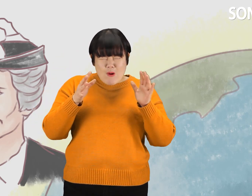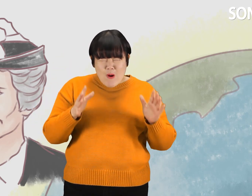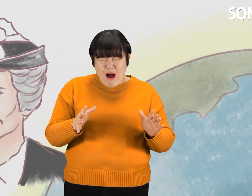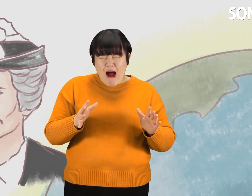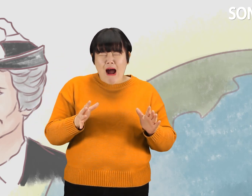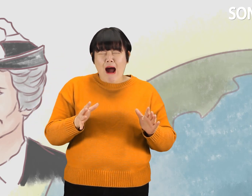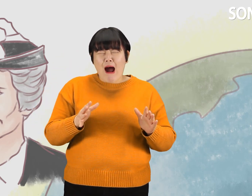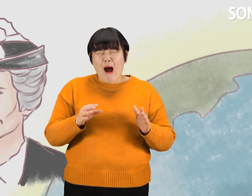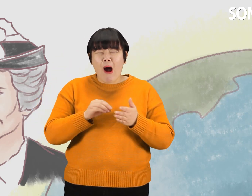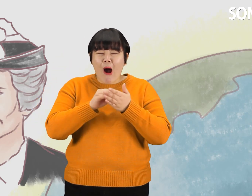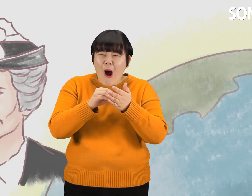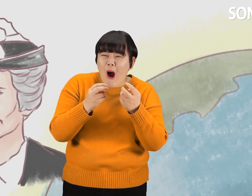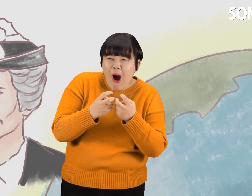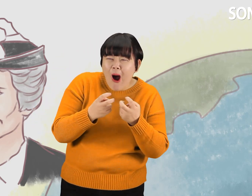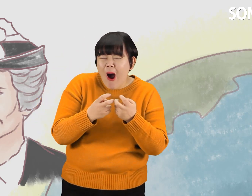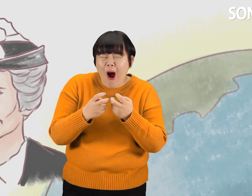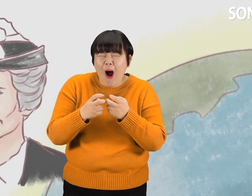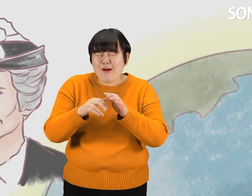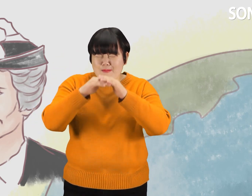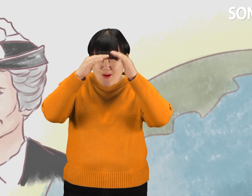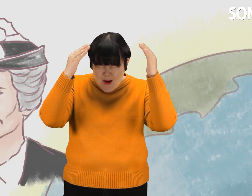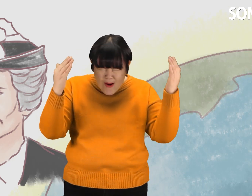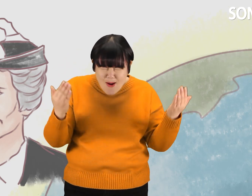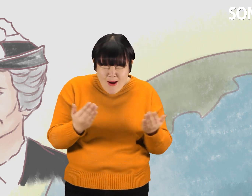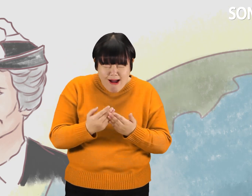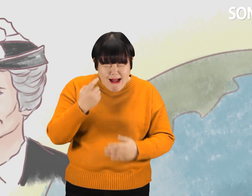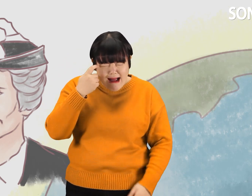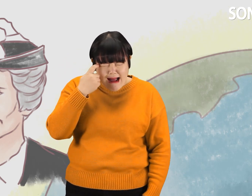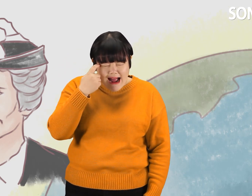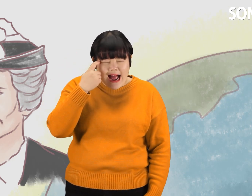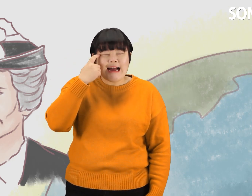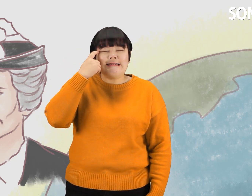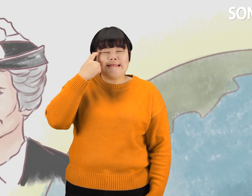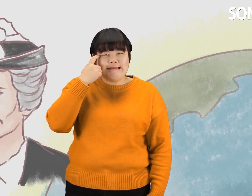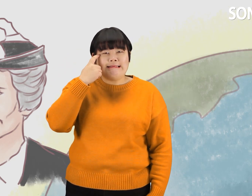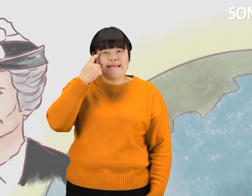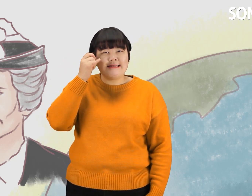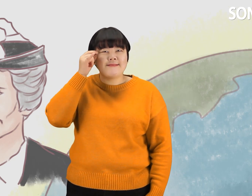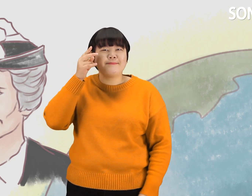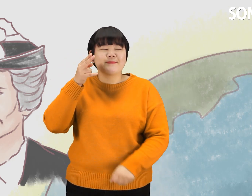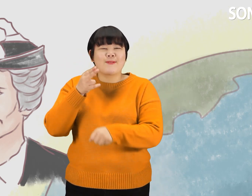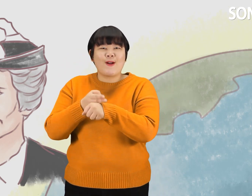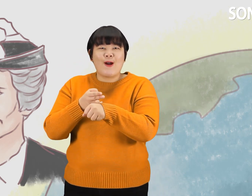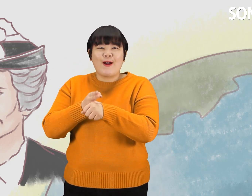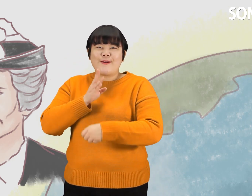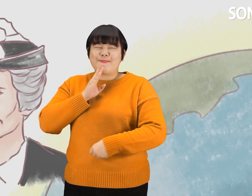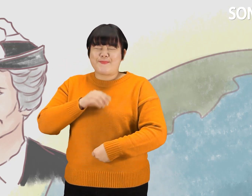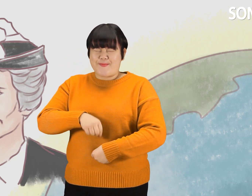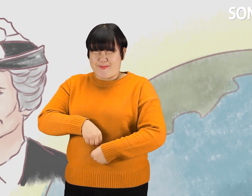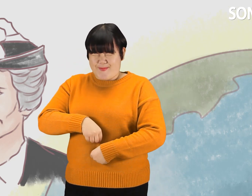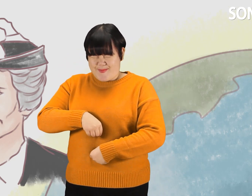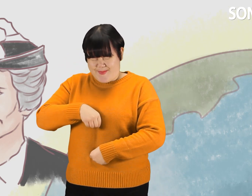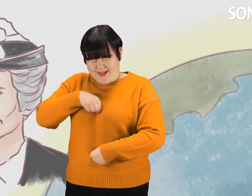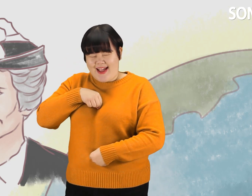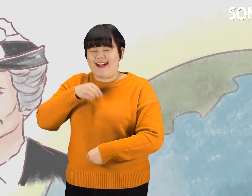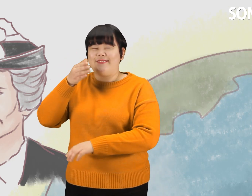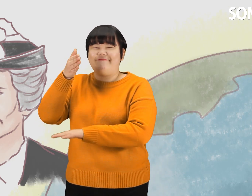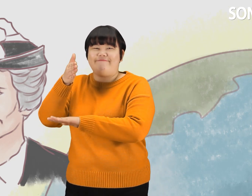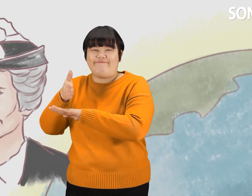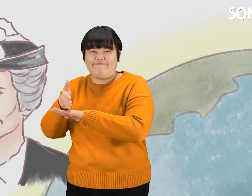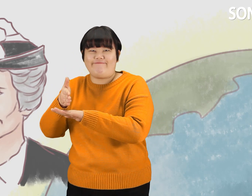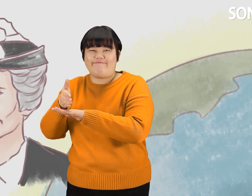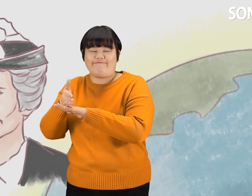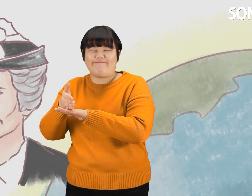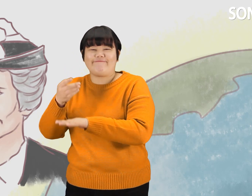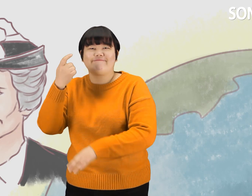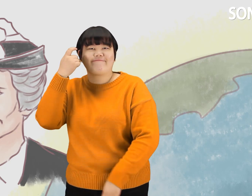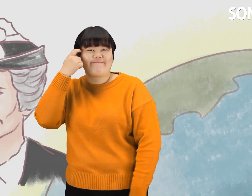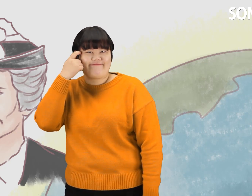ヘレンはサリバン先生に心から感謝をしました。